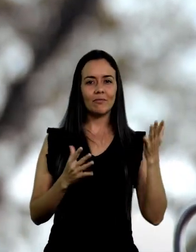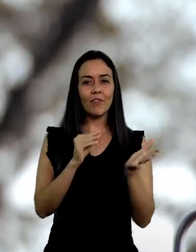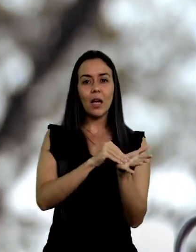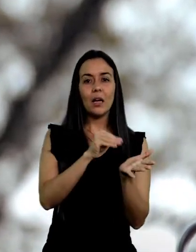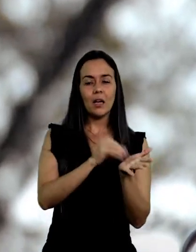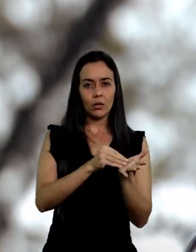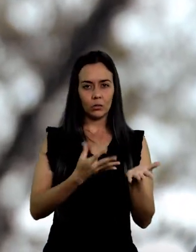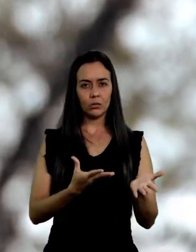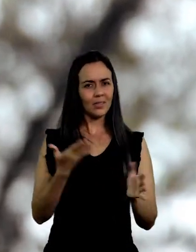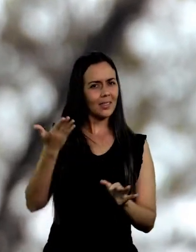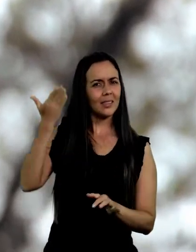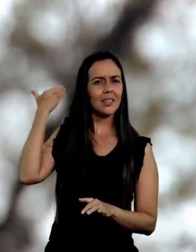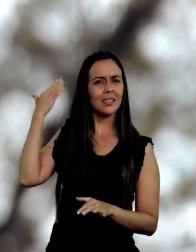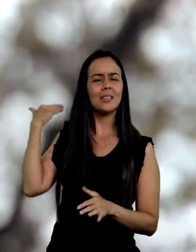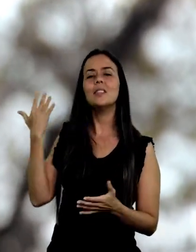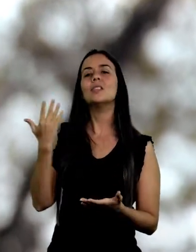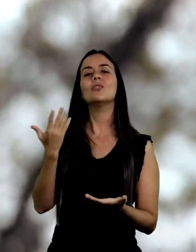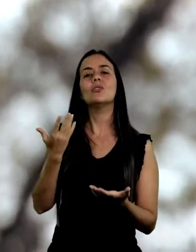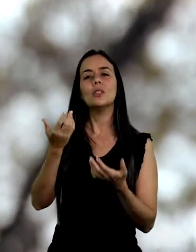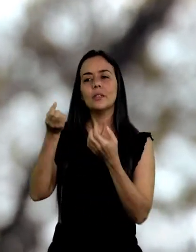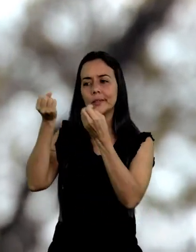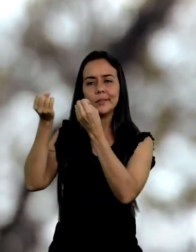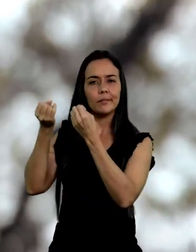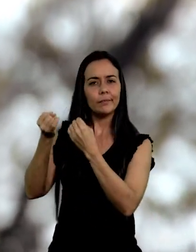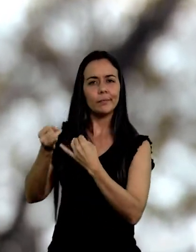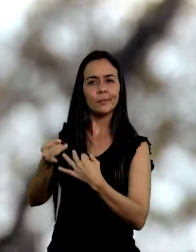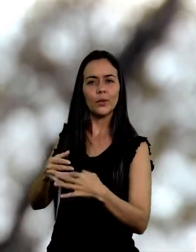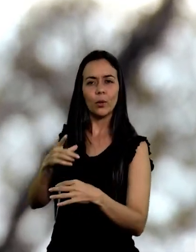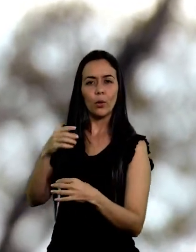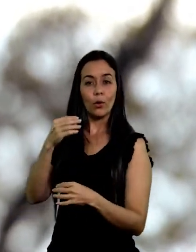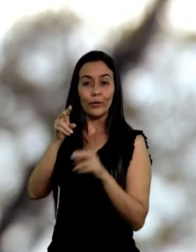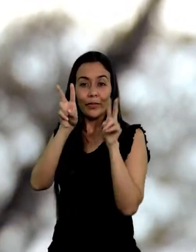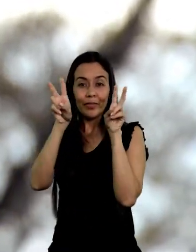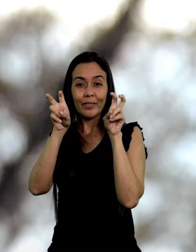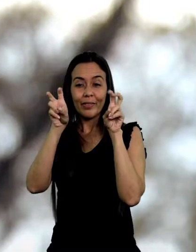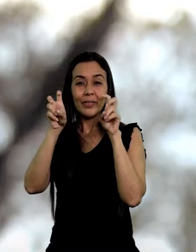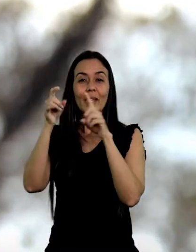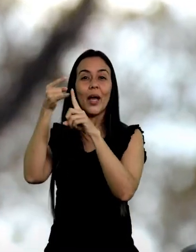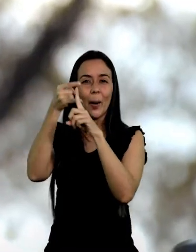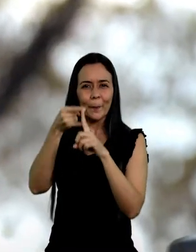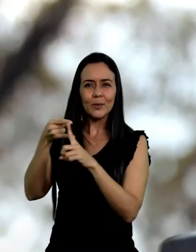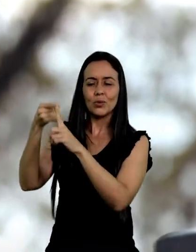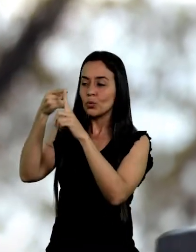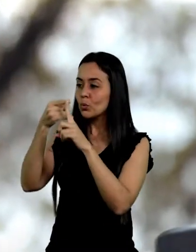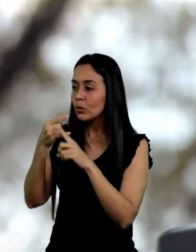tinha até uma época que falaram da exaustão do Zoom, de ficar muito tempo na frente do computador.